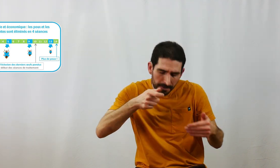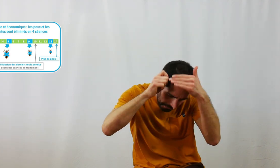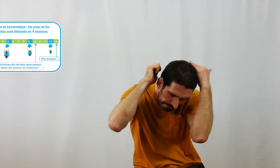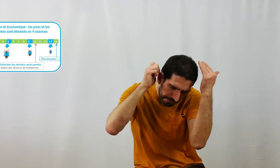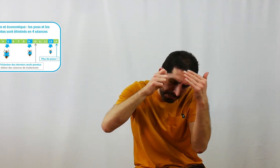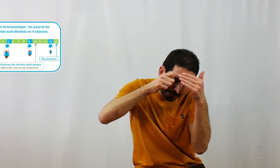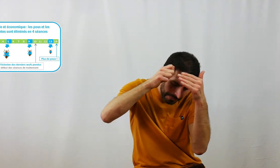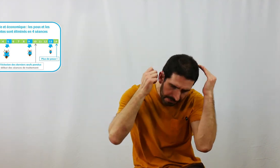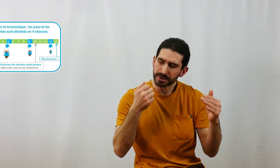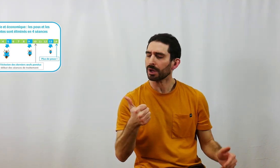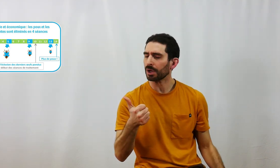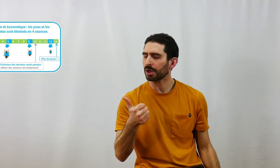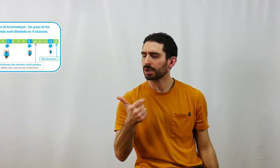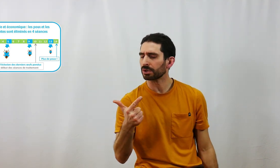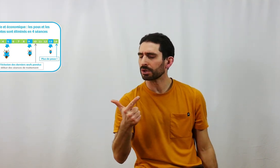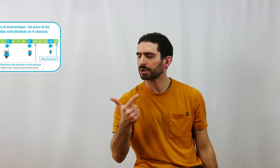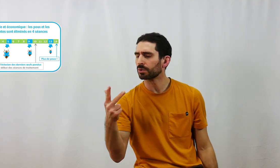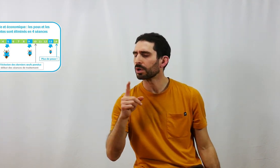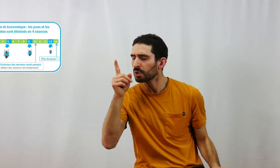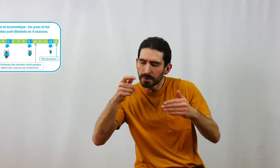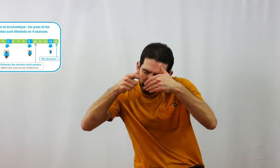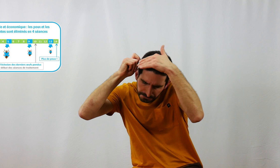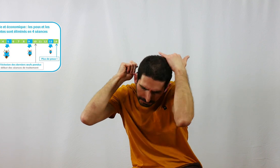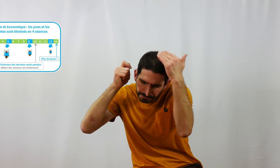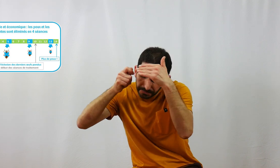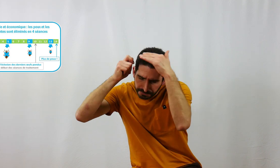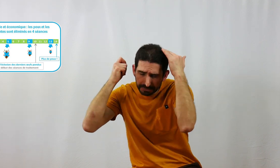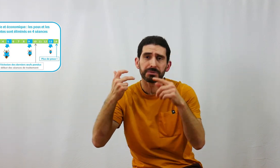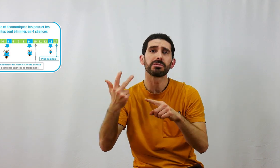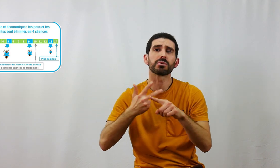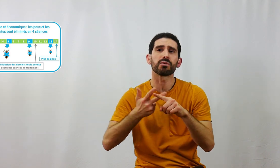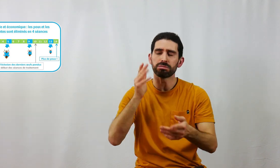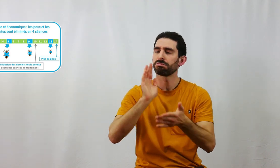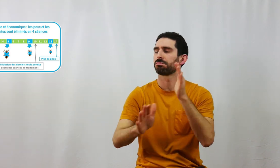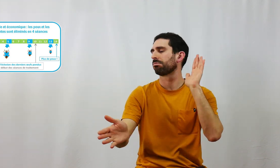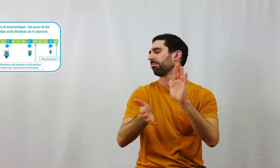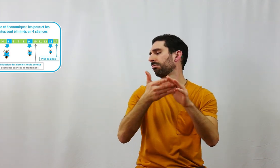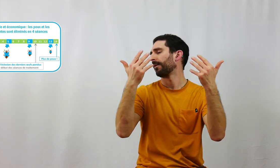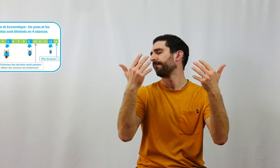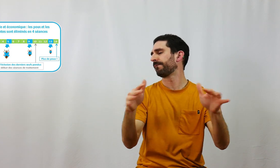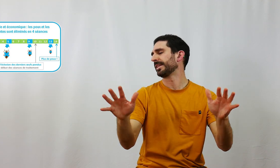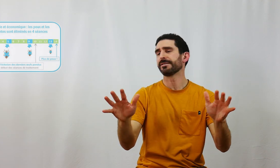avant de recommencer et ainsi de suite. En trois séances, c'est terminé.